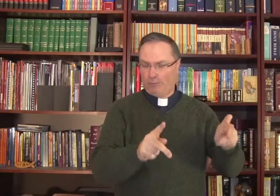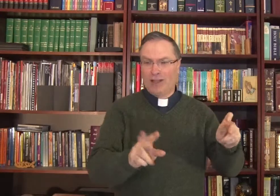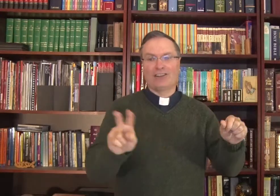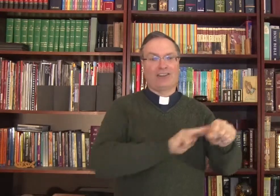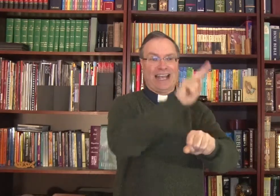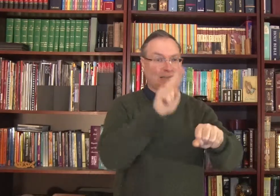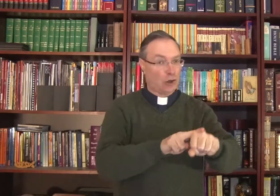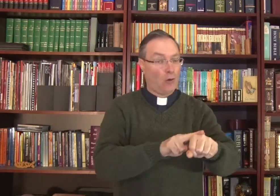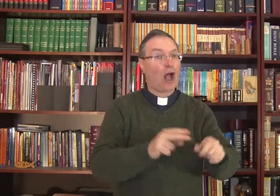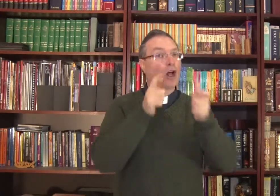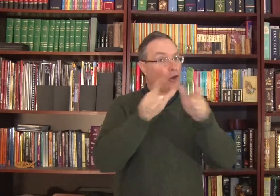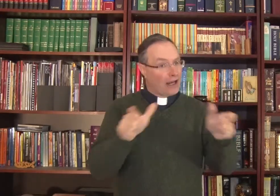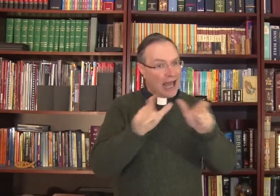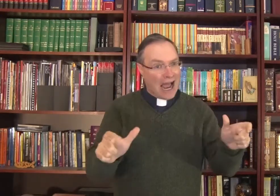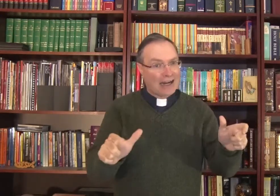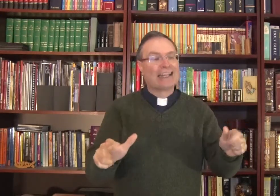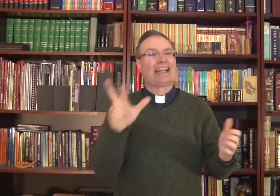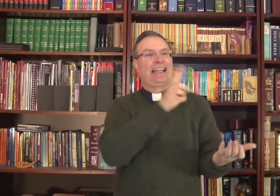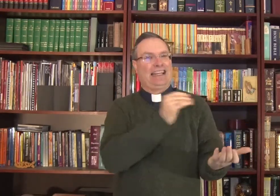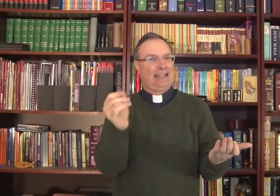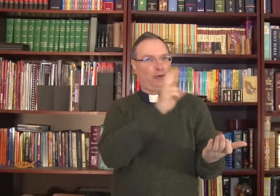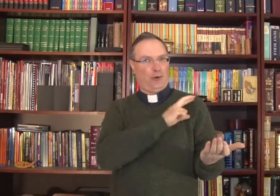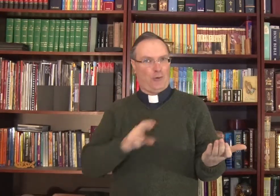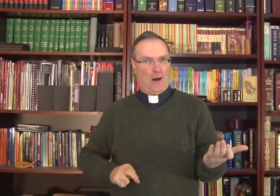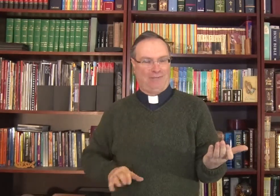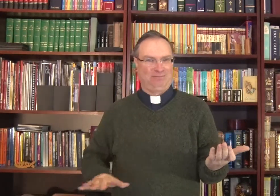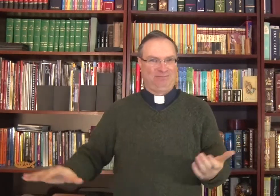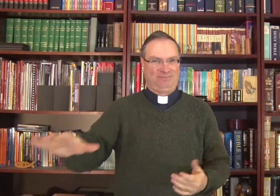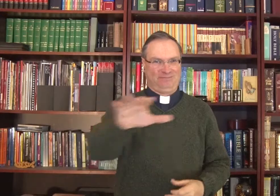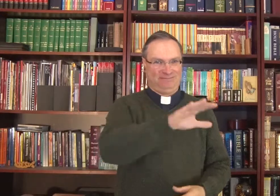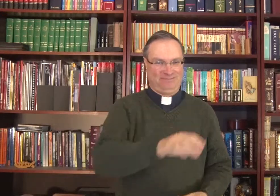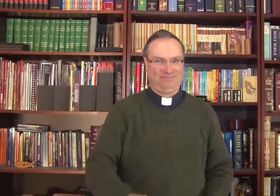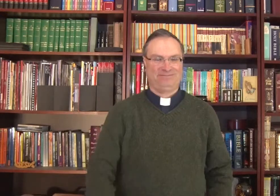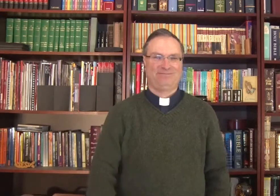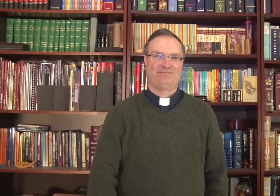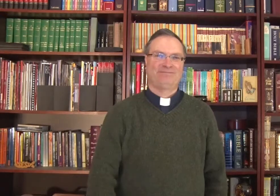de nations, de langues et de rois.»